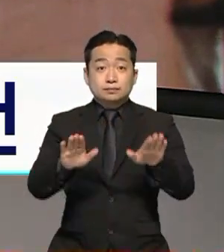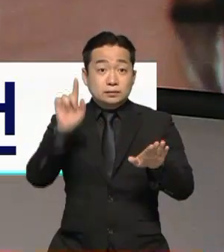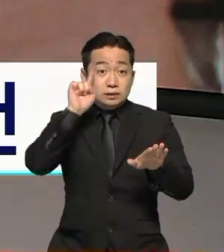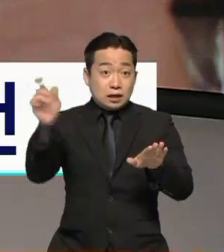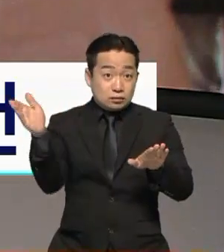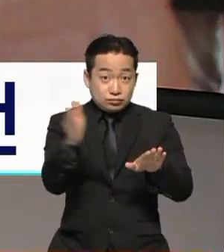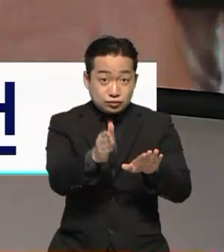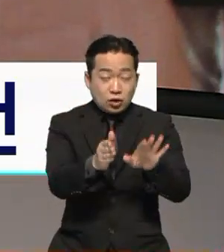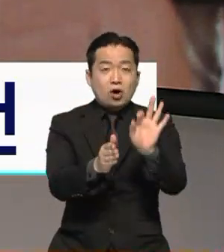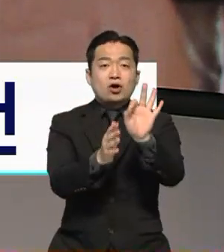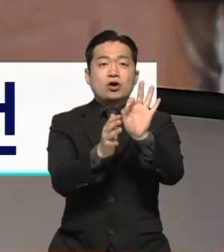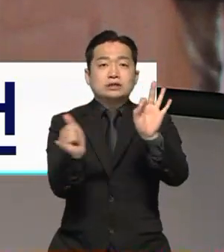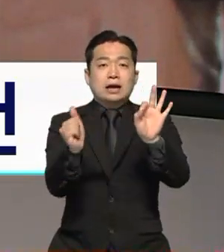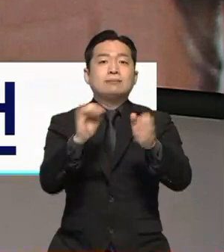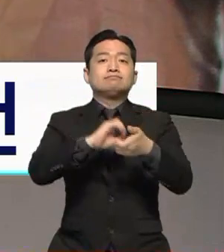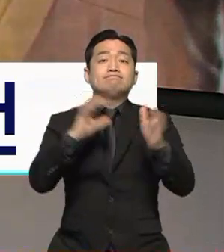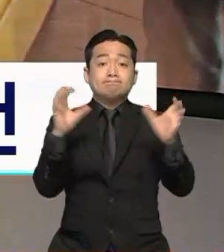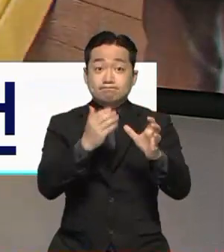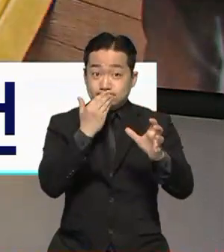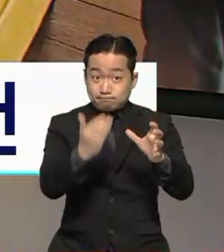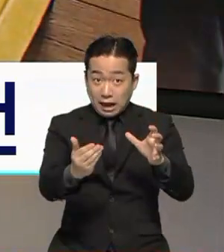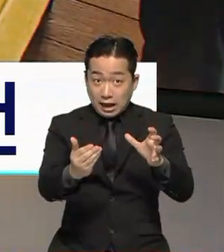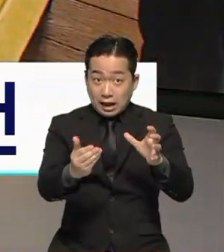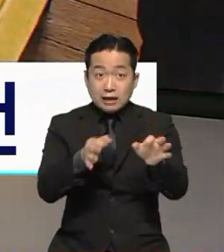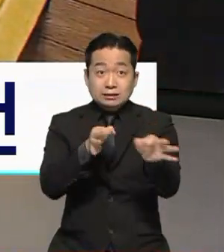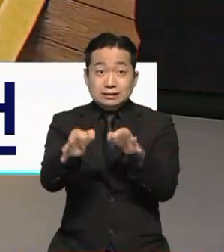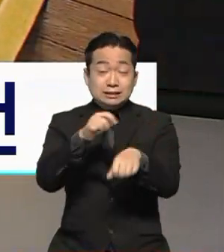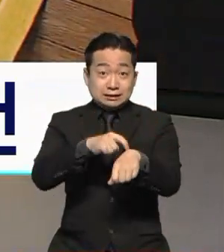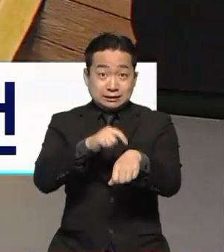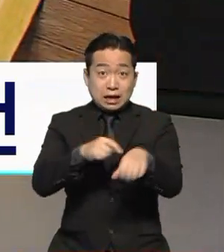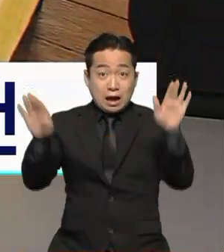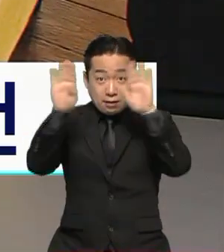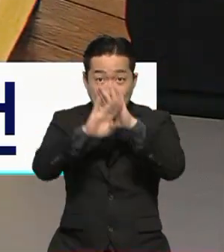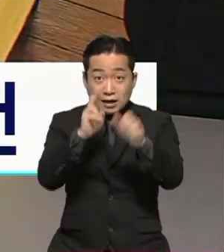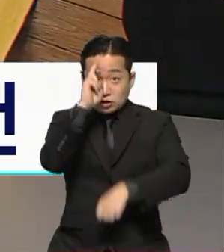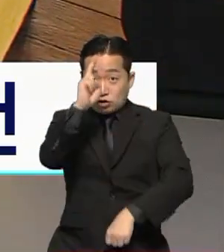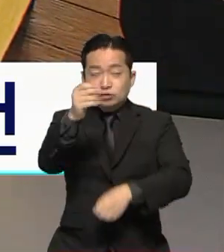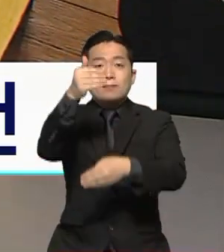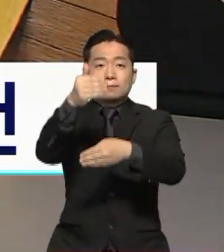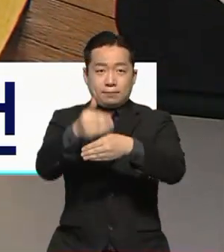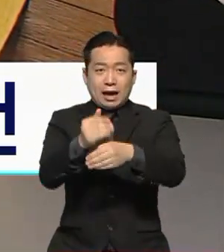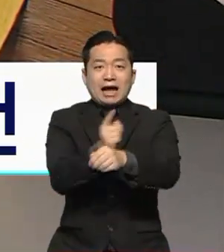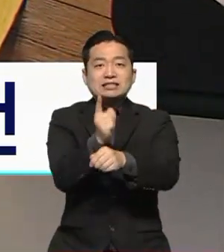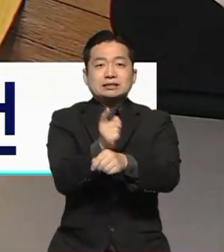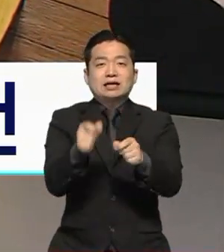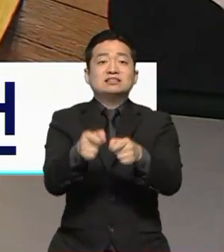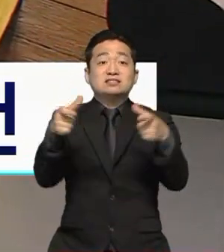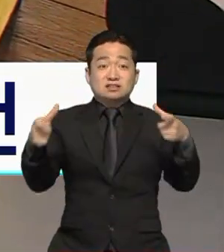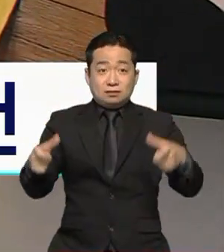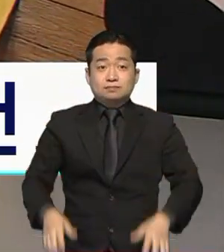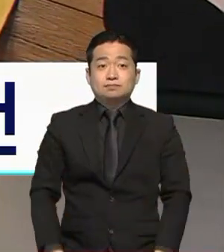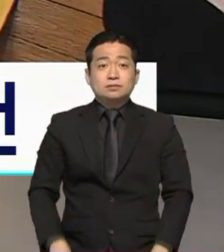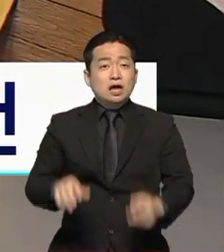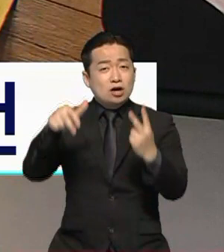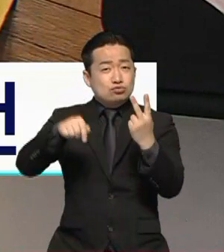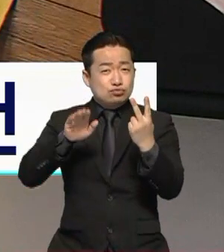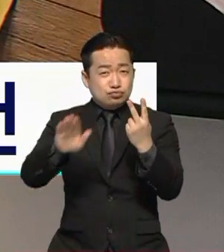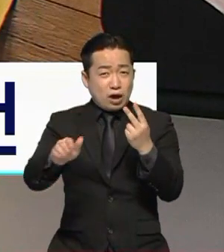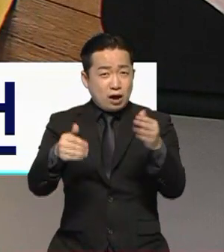이제 내일부터는 10명까지 모일 수 있고 영업시간도 밤 12시로 1시간 늘어납니다. 2주 뒤에는 거리 두기가 완전히 풀릴